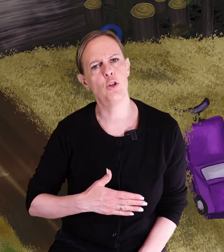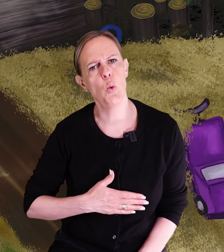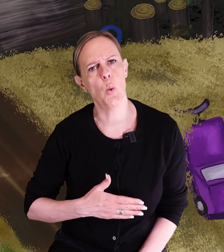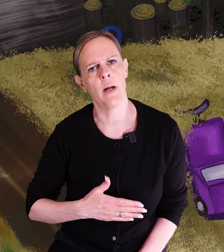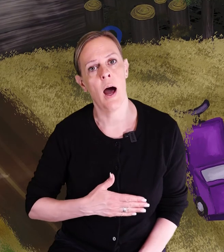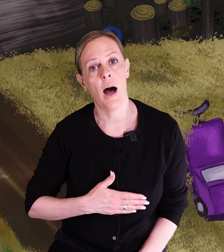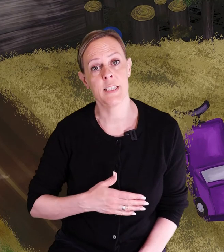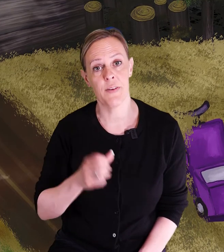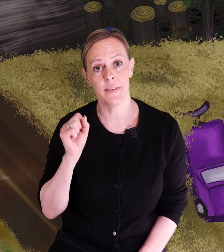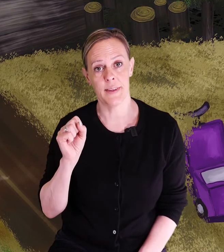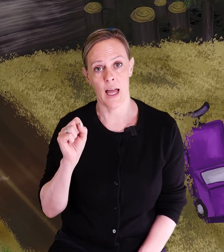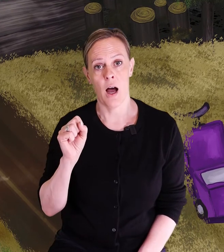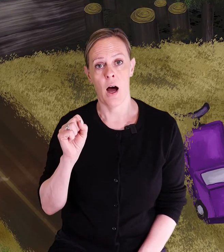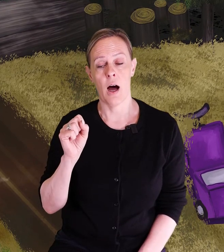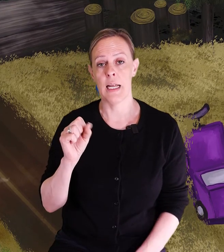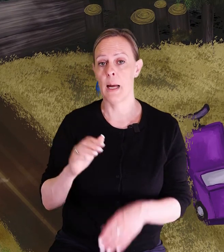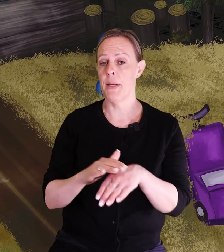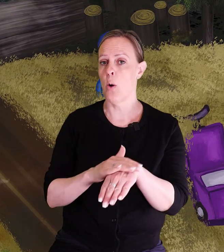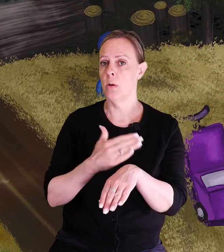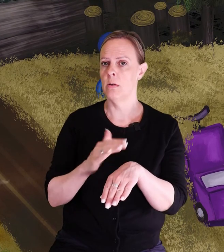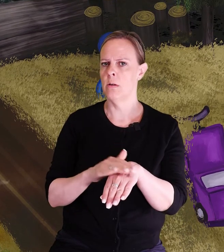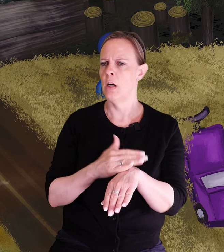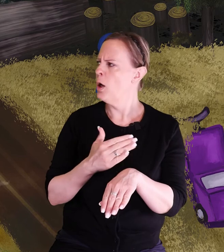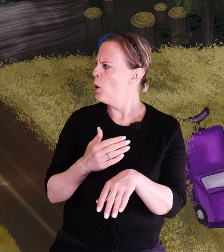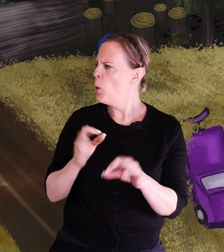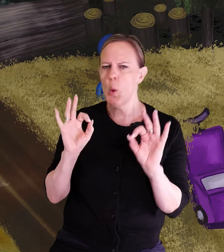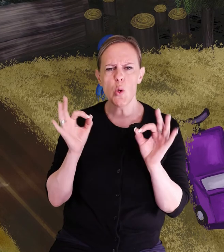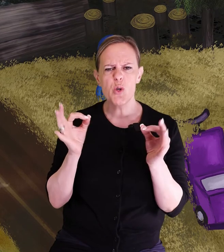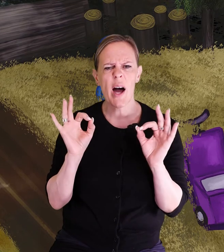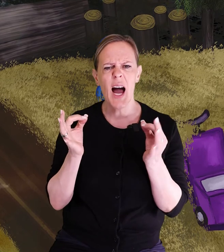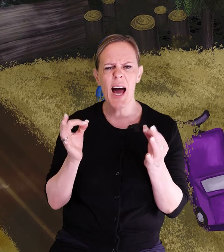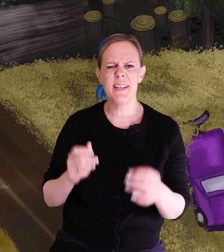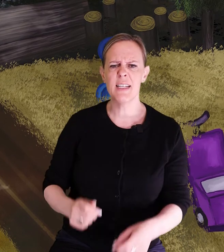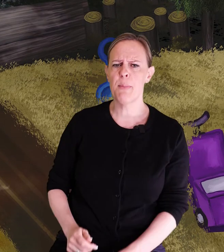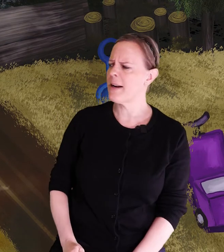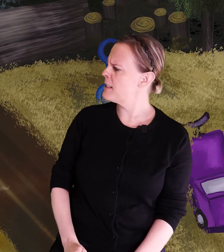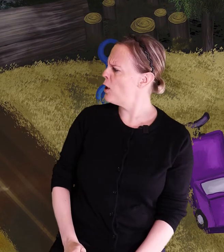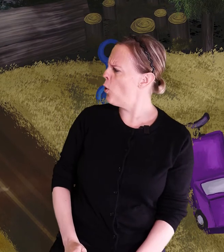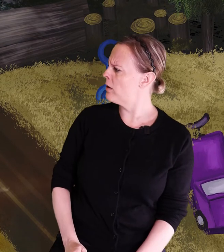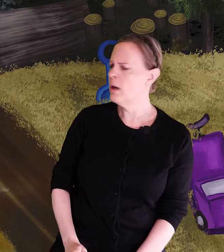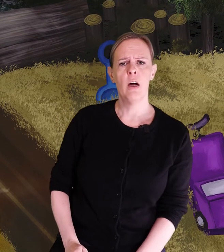vilken tur att Svante har lilla Mjau hur skulle han annars bära sig åt